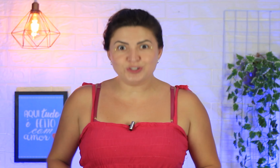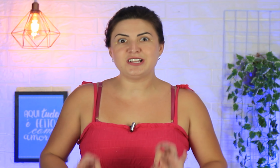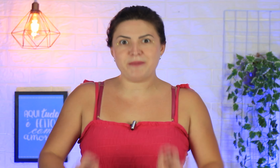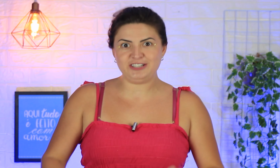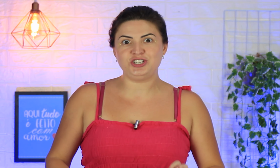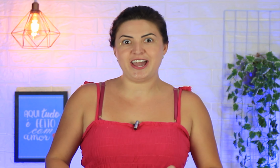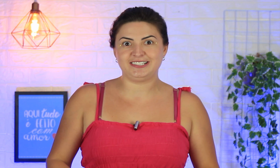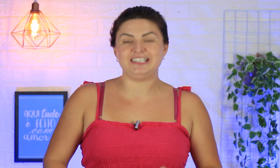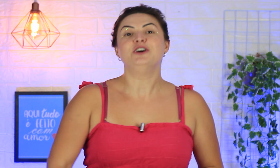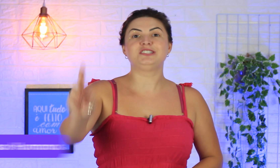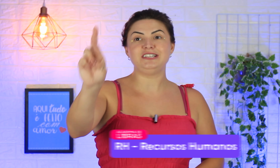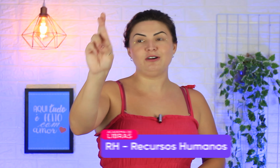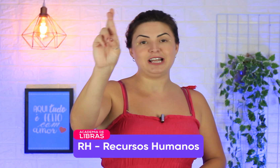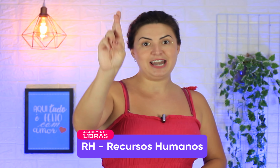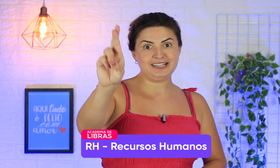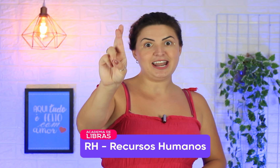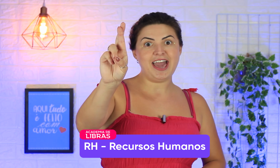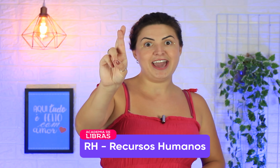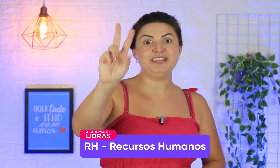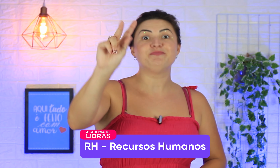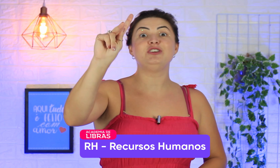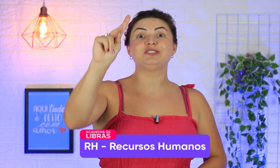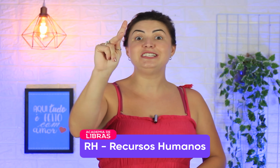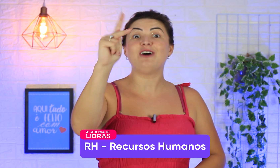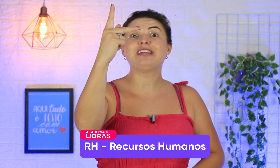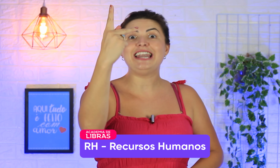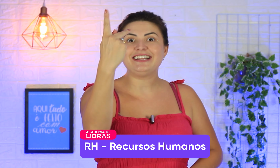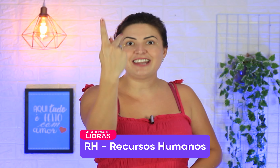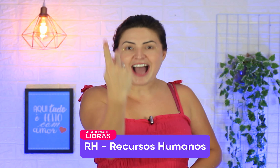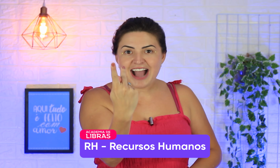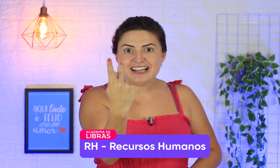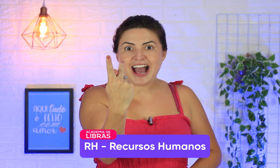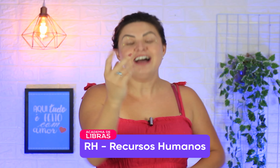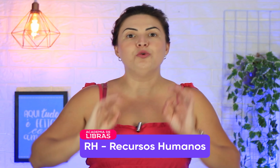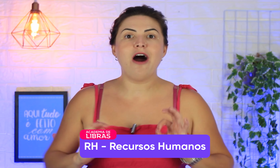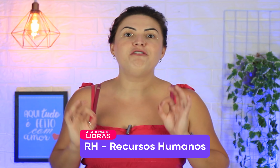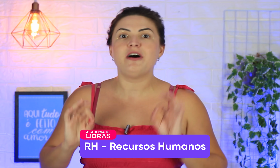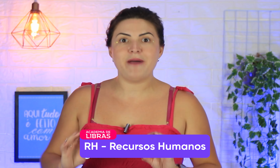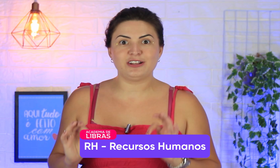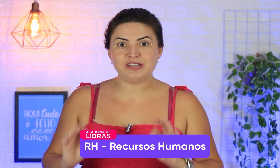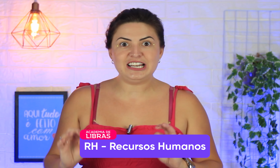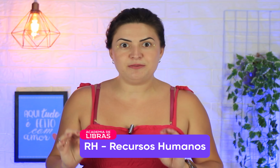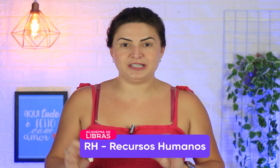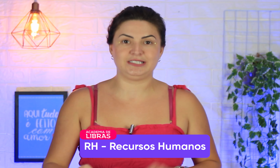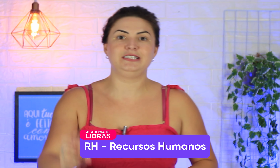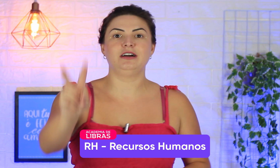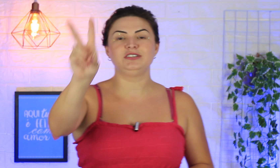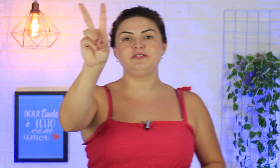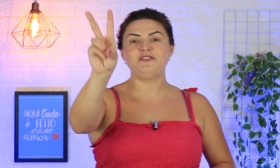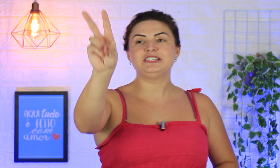Justamente esse o sinal da letra r e o sinal da letra H do alfabeto da libras Então você vai fazer